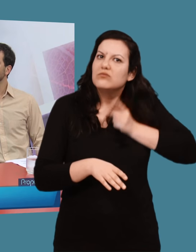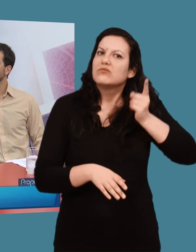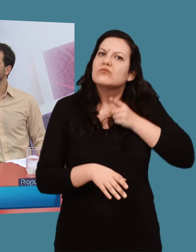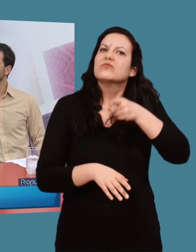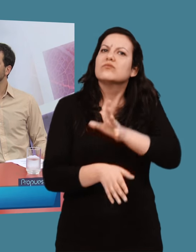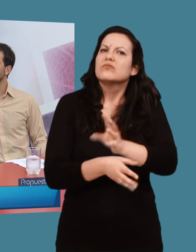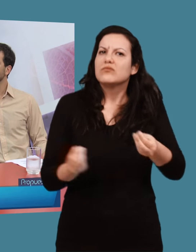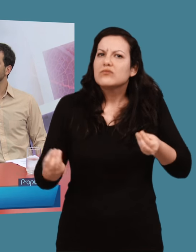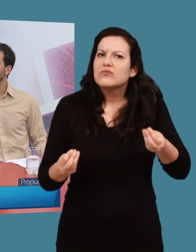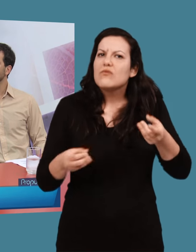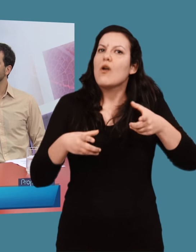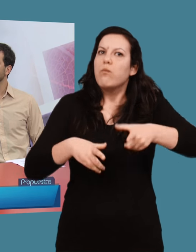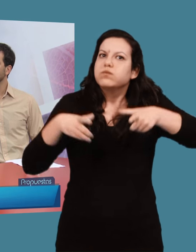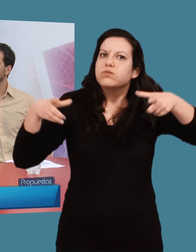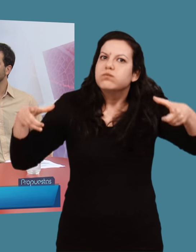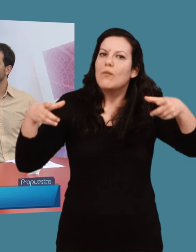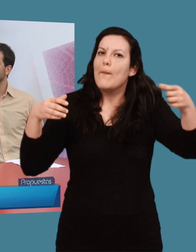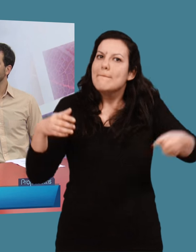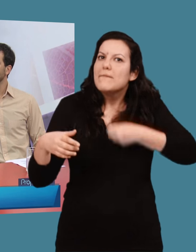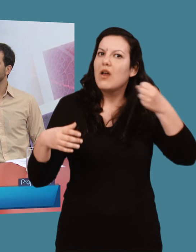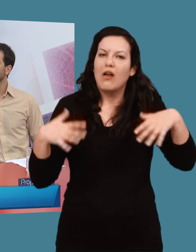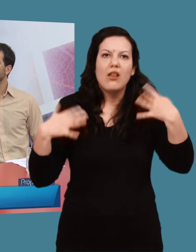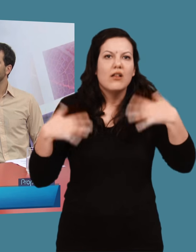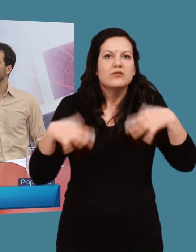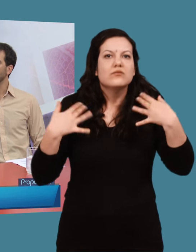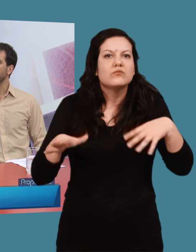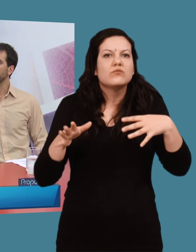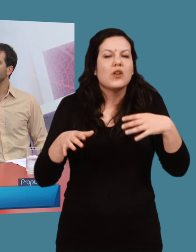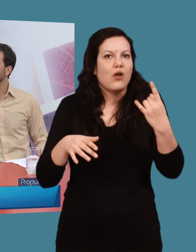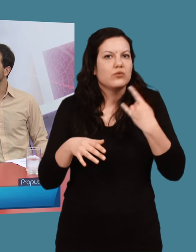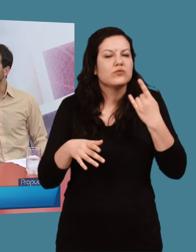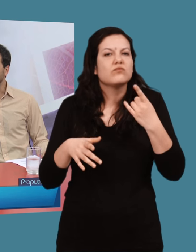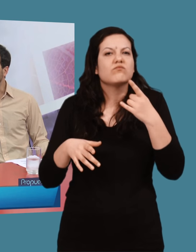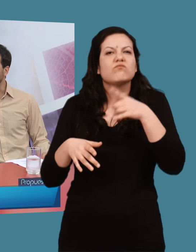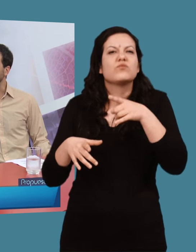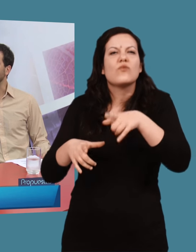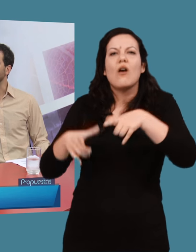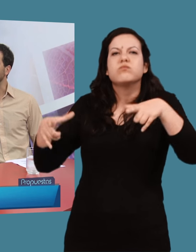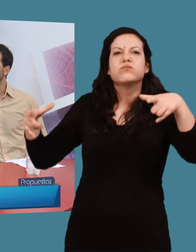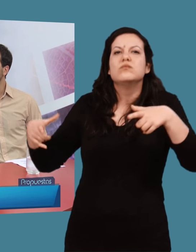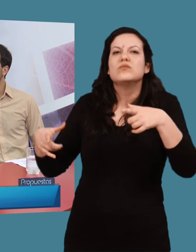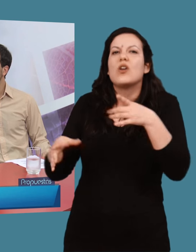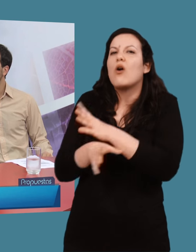eso significa un incremento impresionante para nuestra Universidad. ¿Y a que se lo podemos atribuir este incremento?